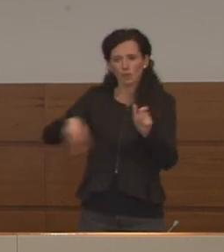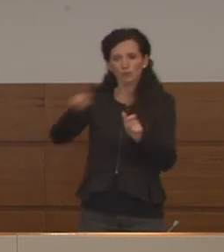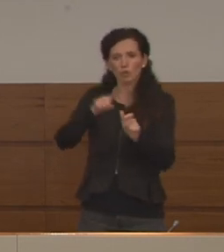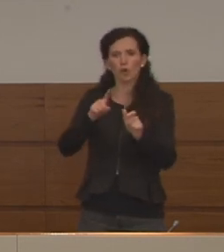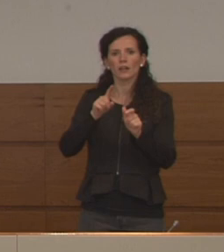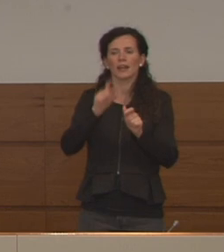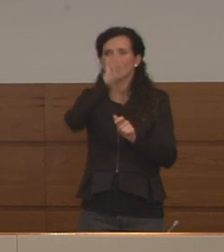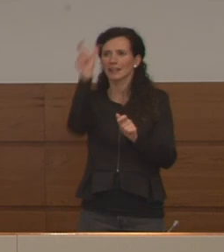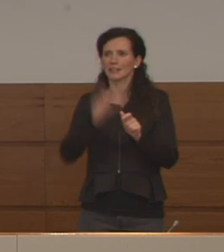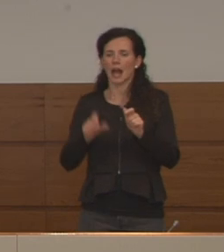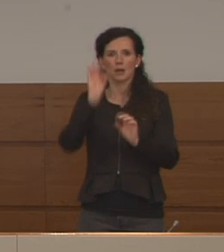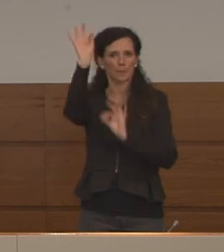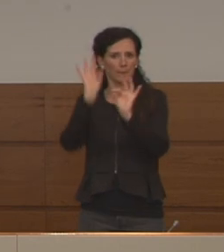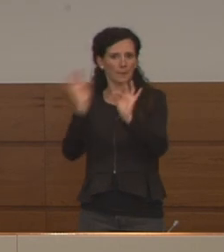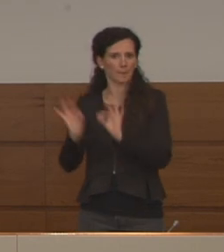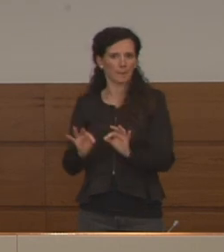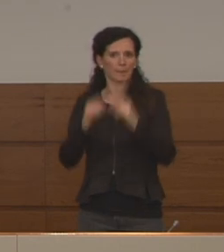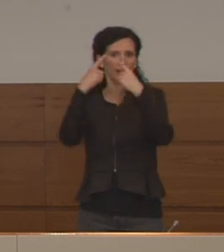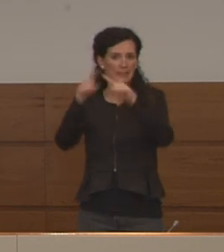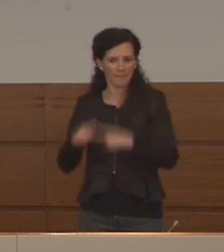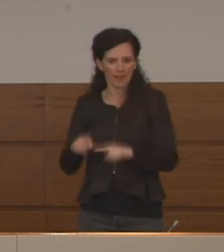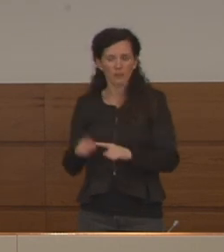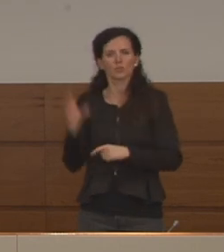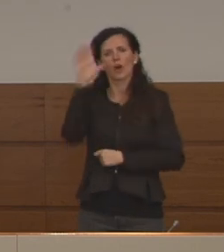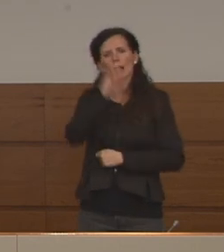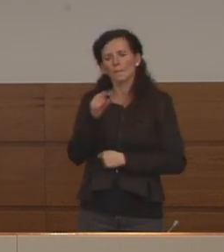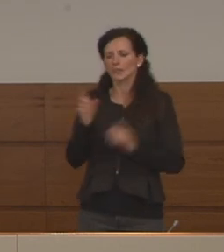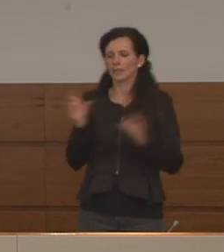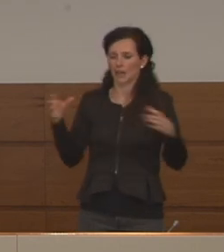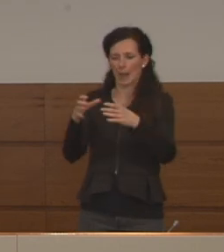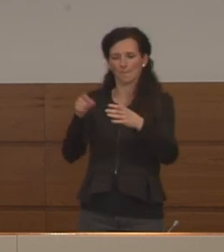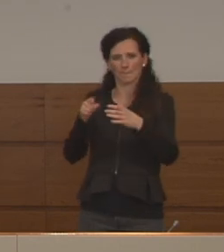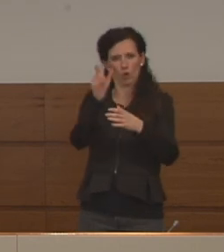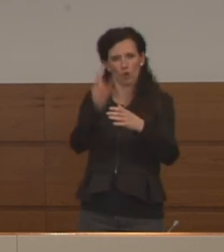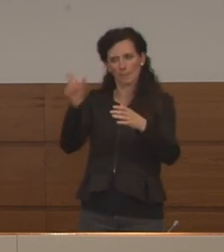ci siano le rappresentatività della popolazione campionaria per geografia,